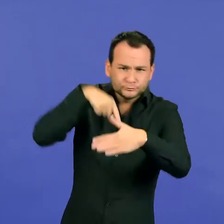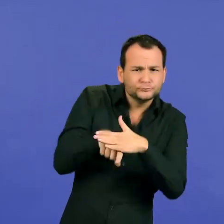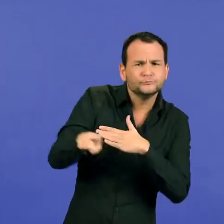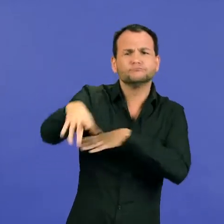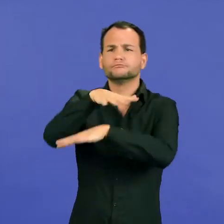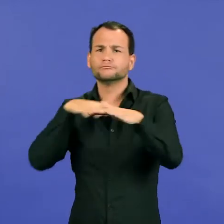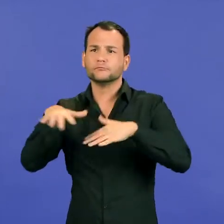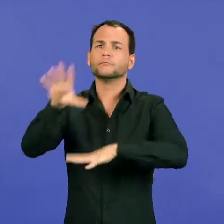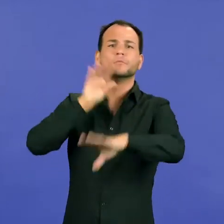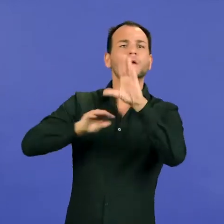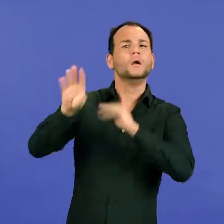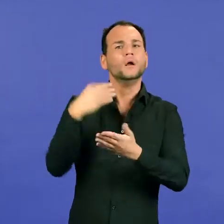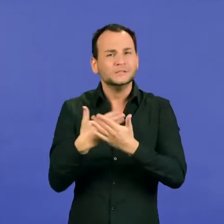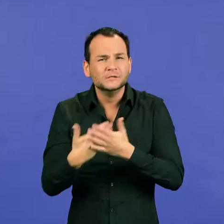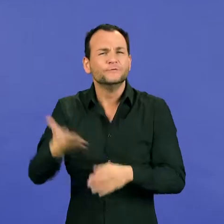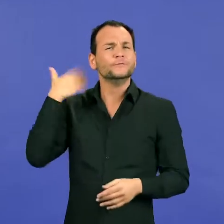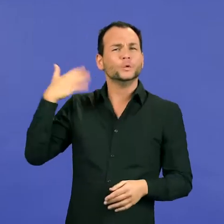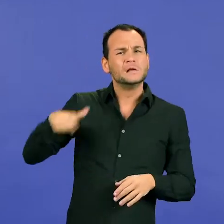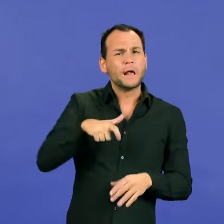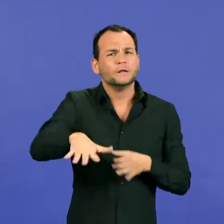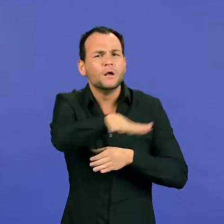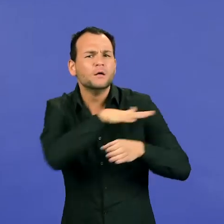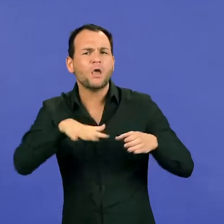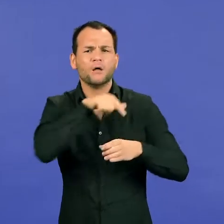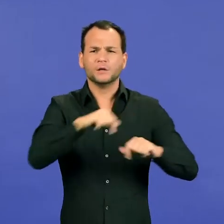können Sie erleben, wie früher im Rheinland